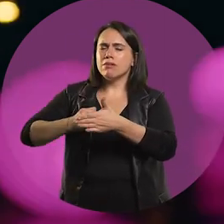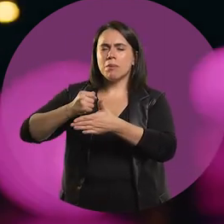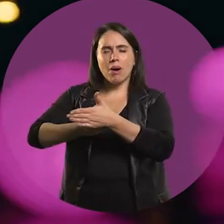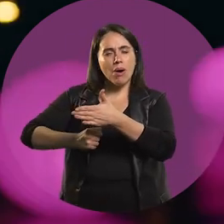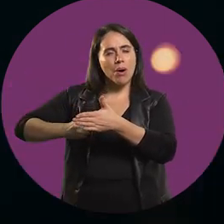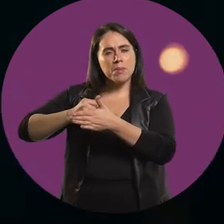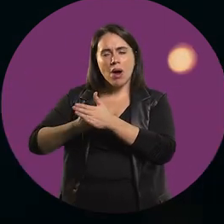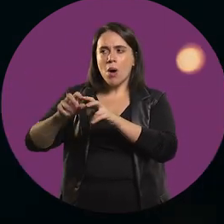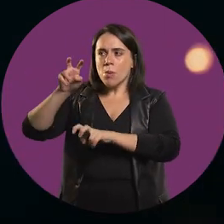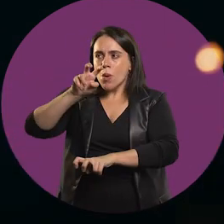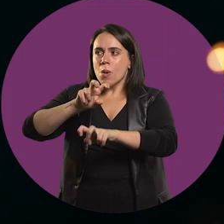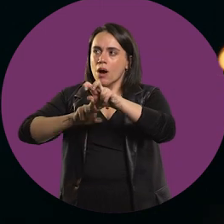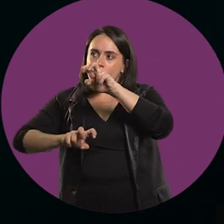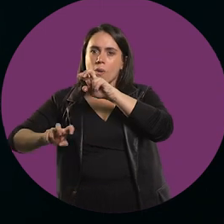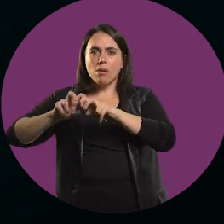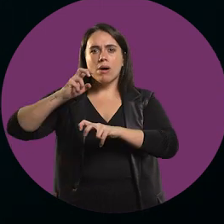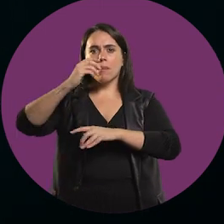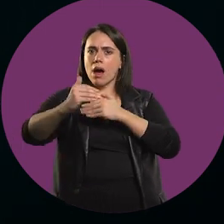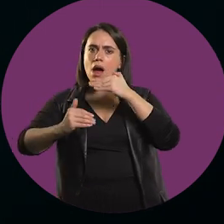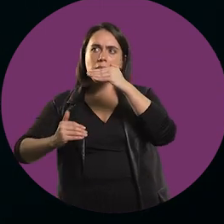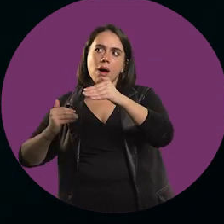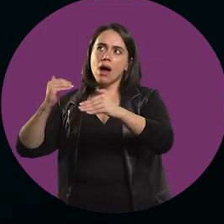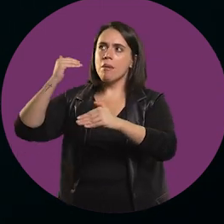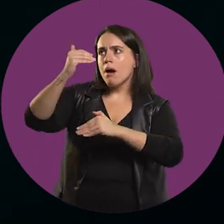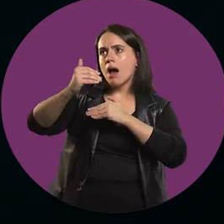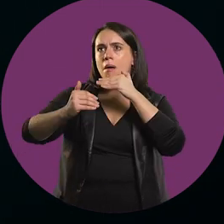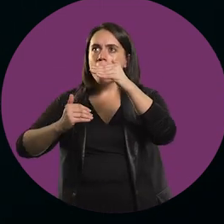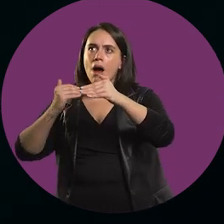y que siempre se está formando y aprendiendo cosas.